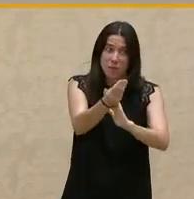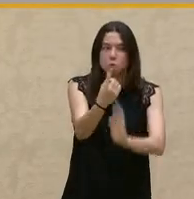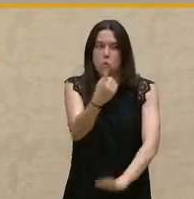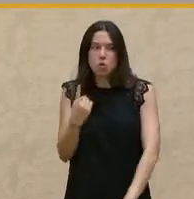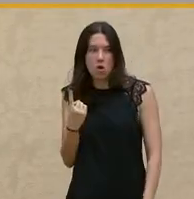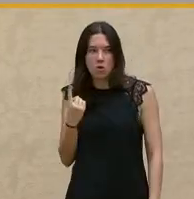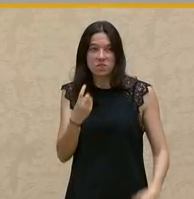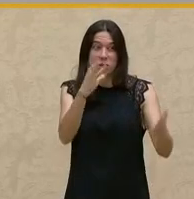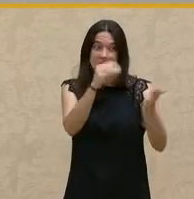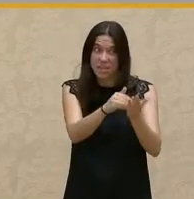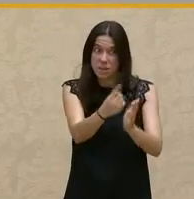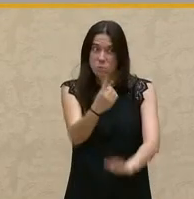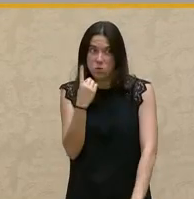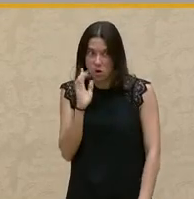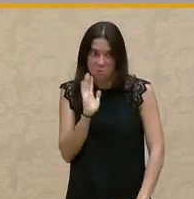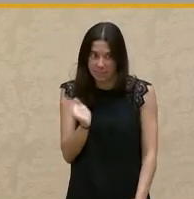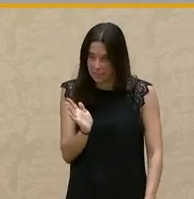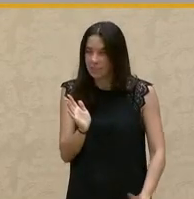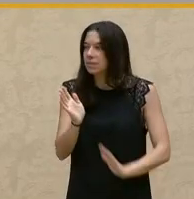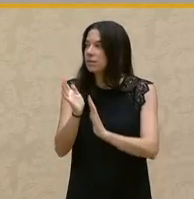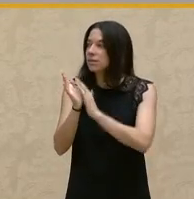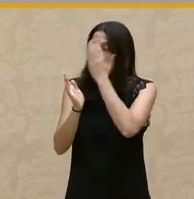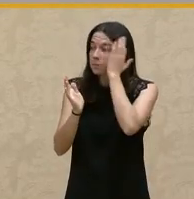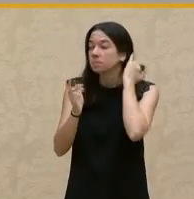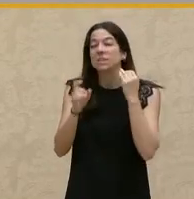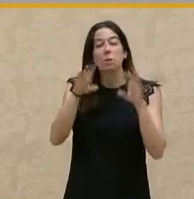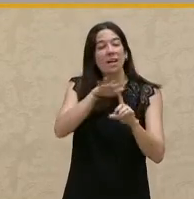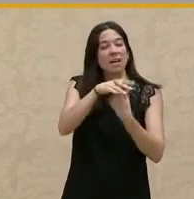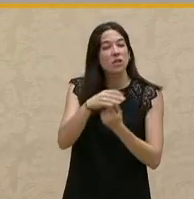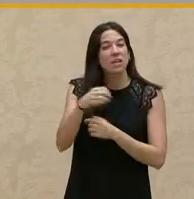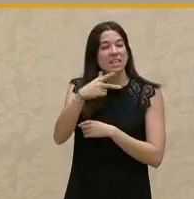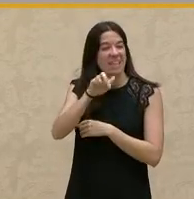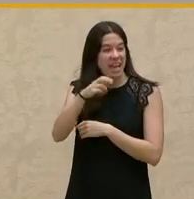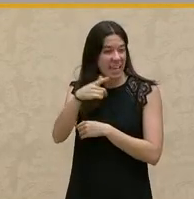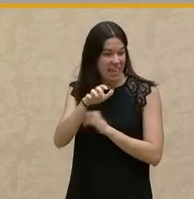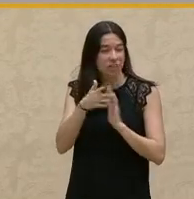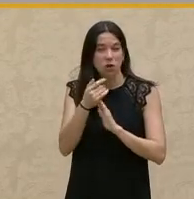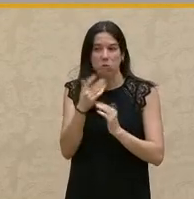La mayoría de los casos es como el de Charge, que son mutaciones espontáneas, es decir, de novo,